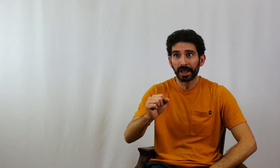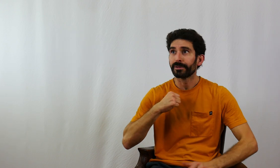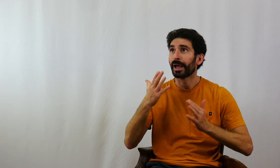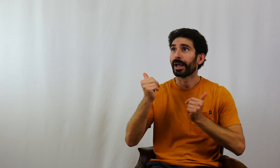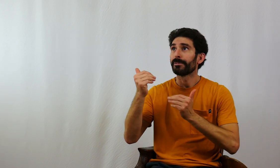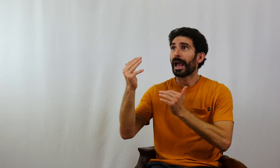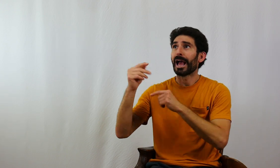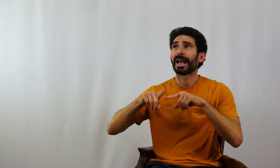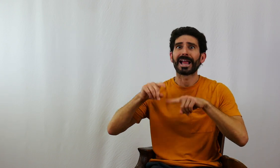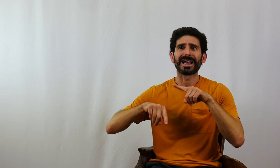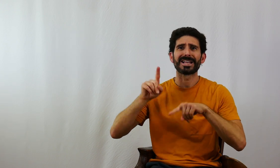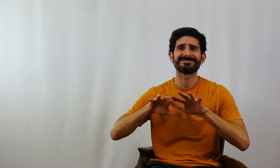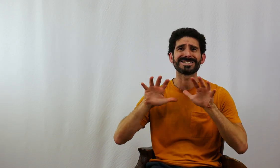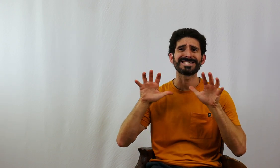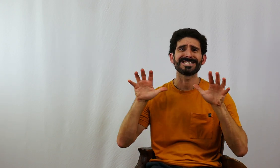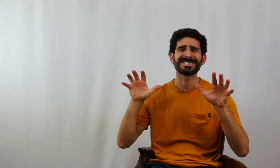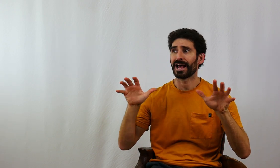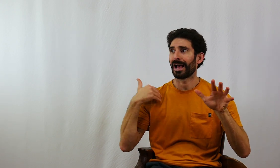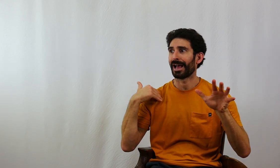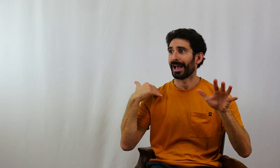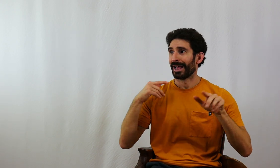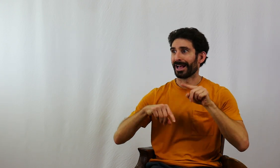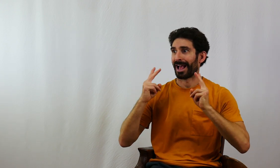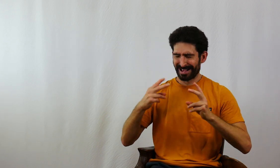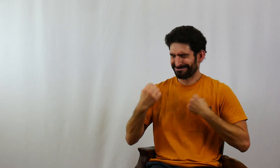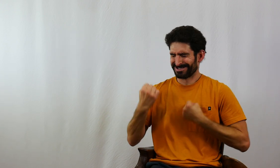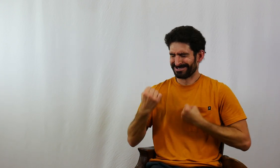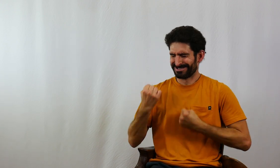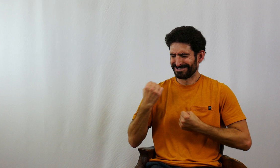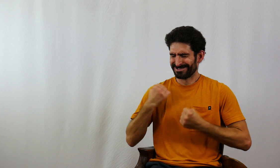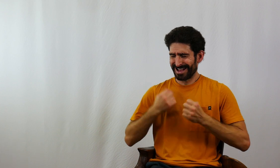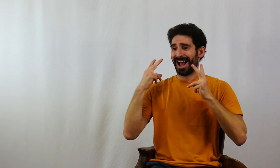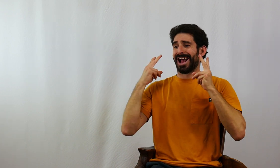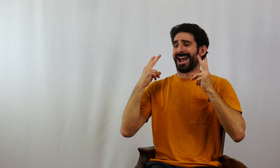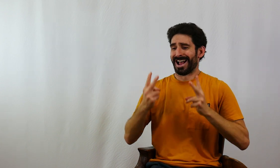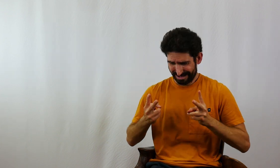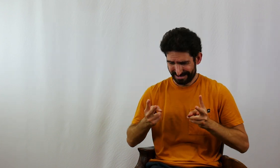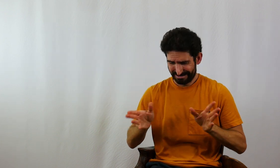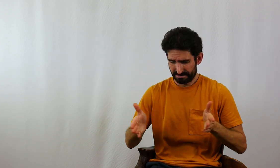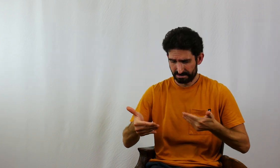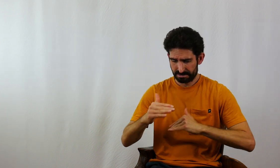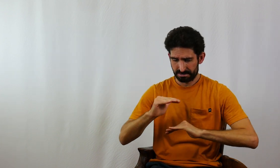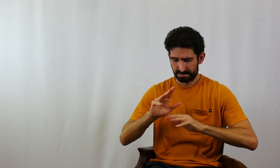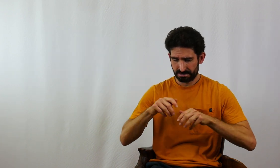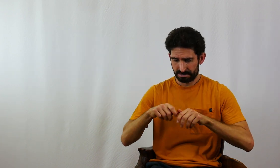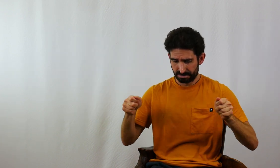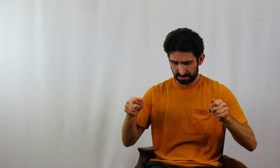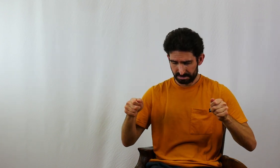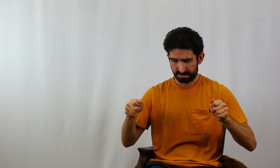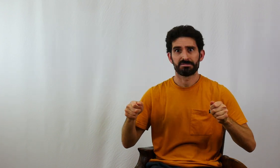j'espère plein de cadeaux. On m'appelle, les cadeaux sont arrivés. J'accours, j'arrive ! je vois une petite boîte que j'ouvre.